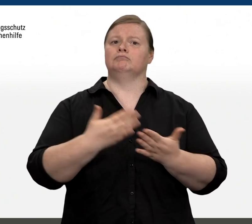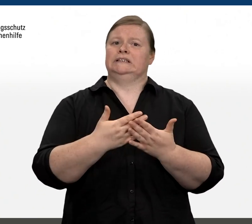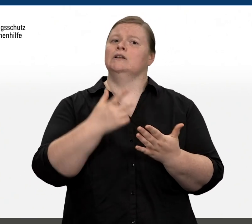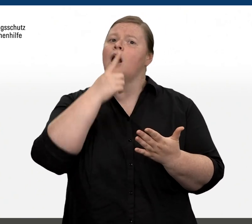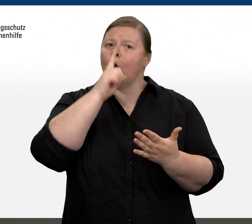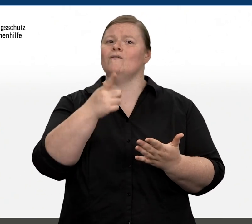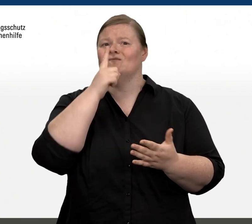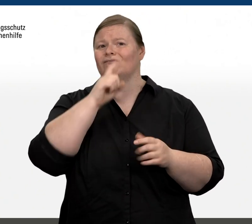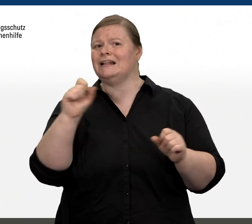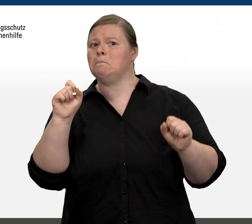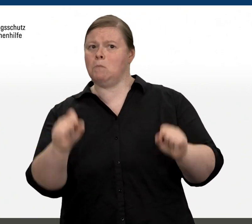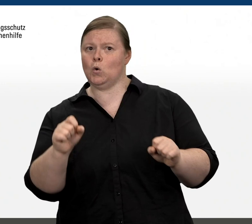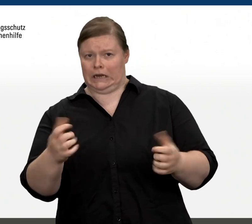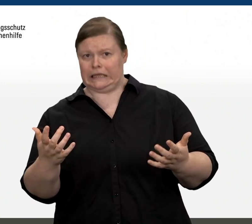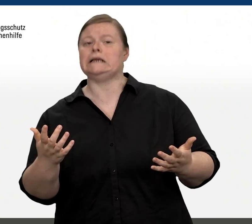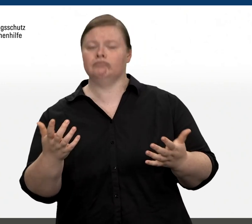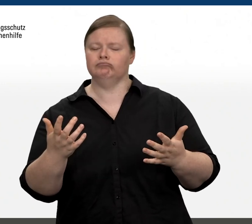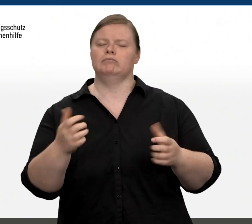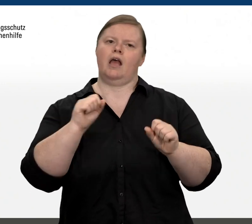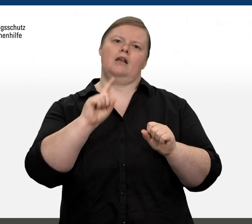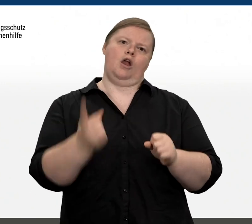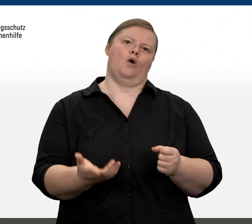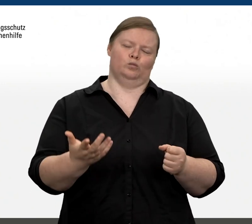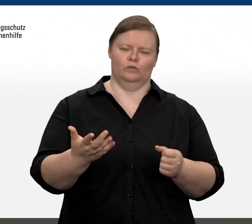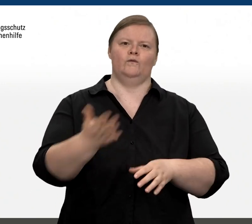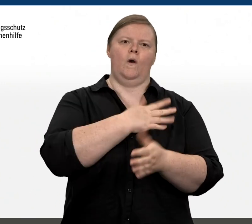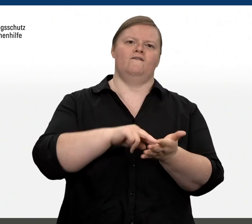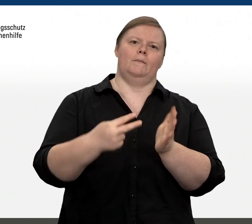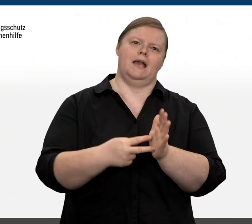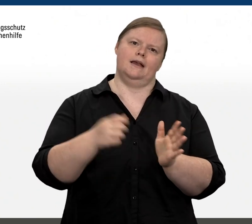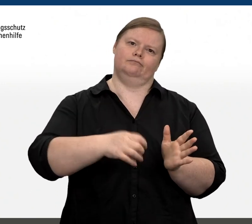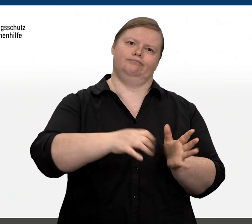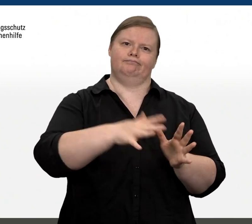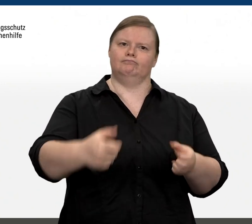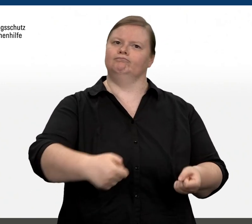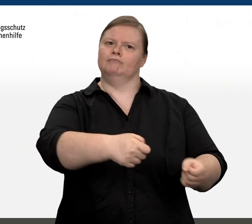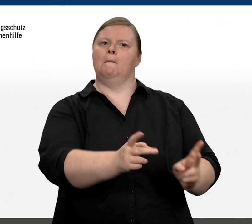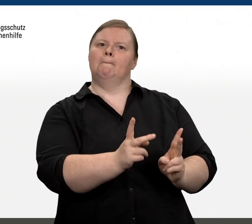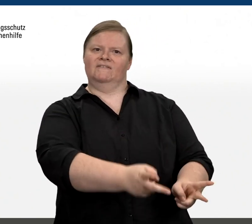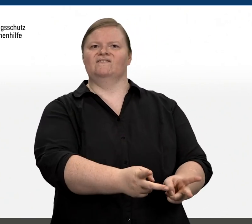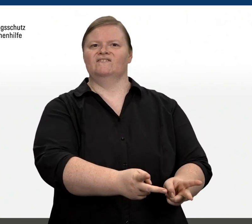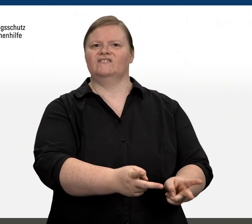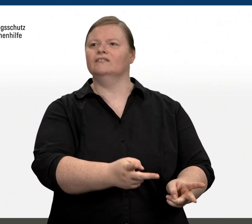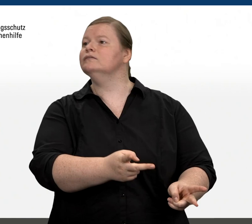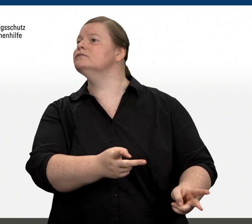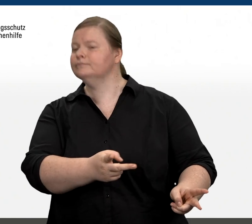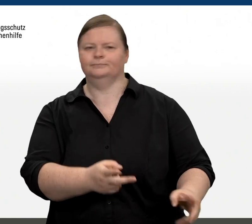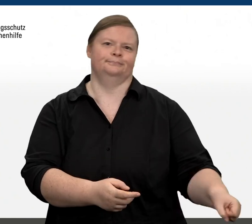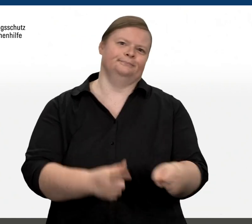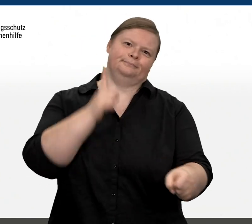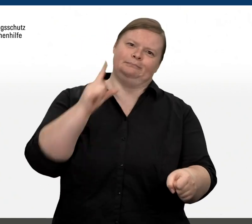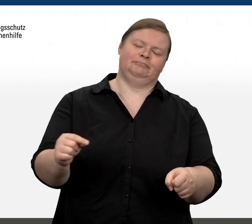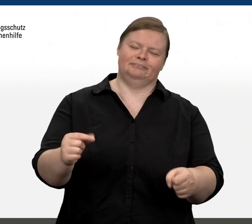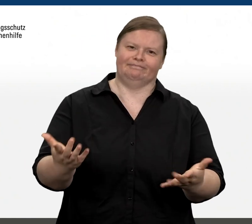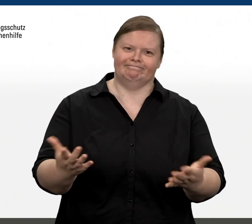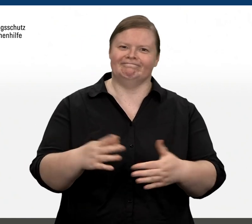und halten Sie es auch soweit wie möglich griffbereit gepackt.